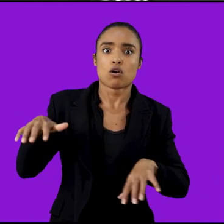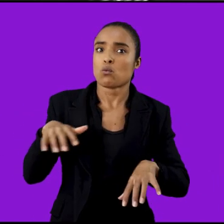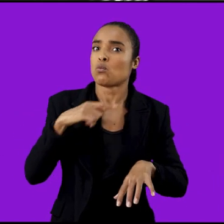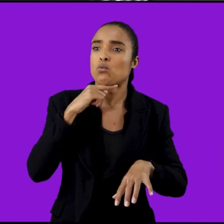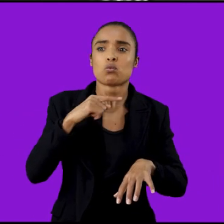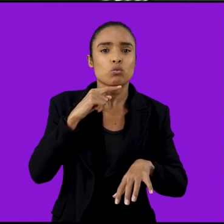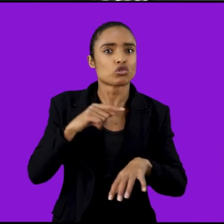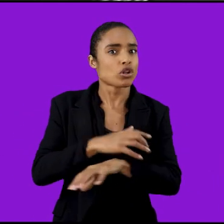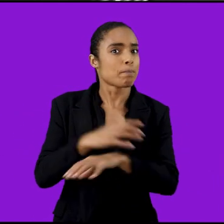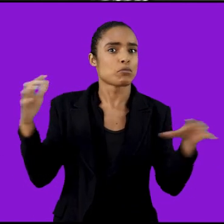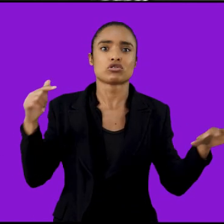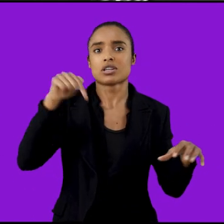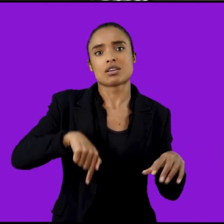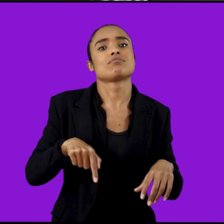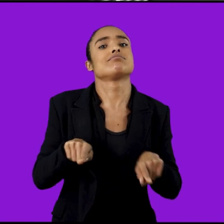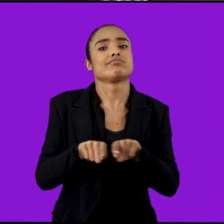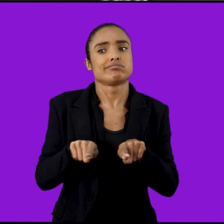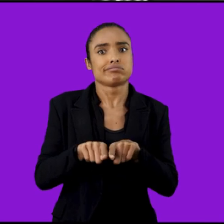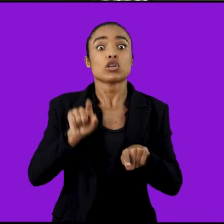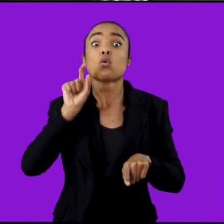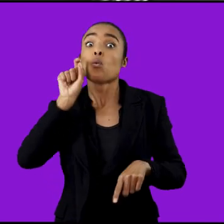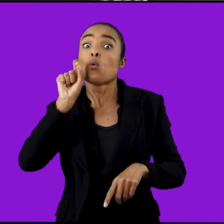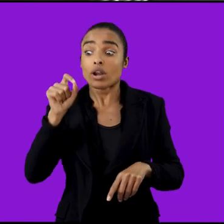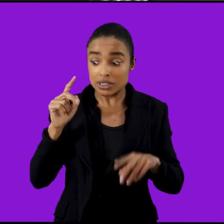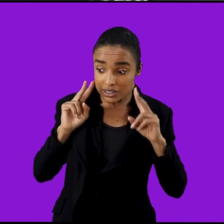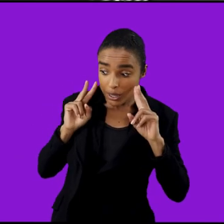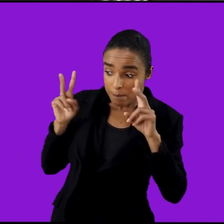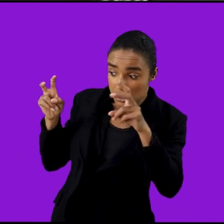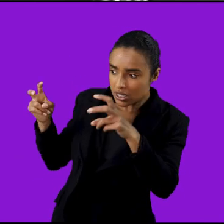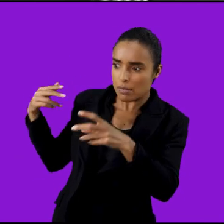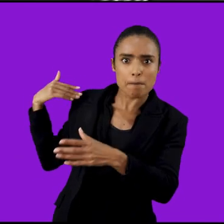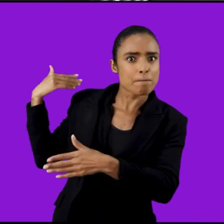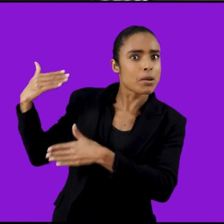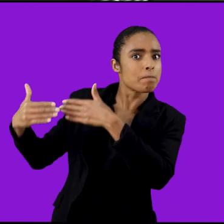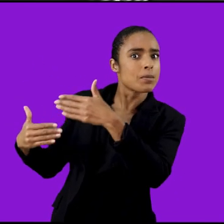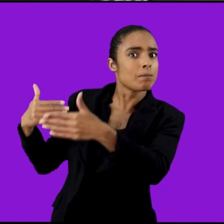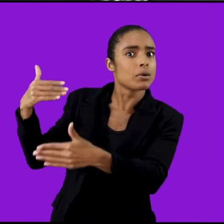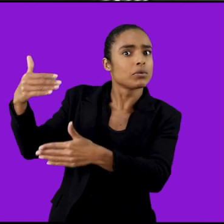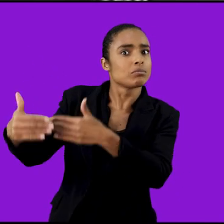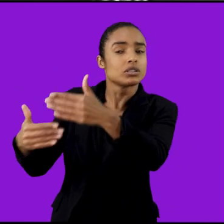Parça, olha a proporção que tá e o volume de coisas que ela já movimenta Ah, sim. Super. Sabe?